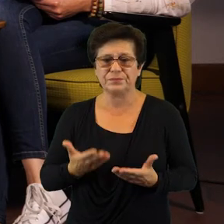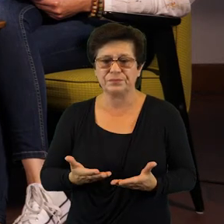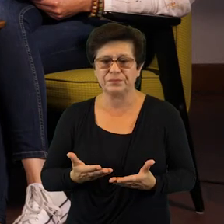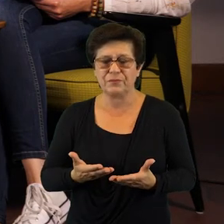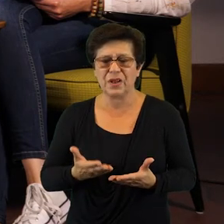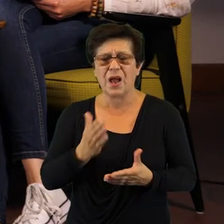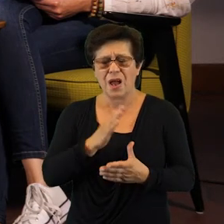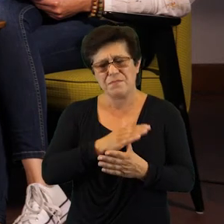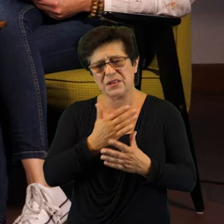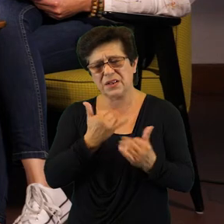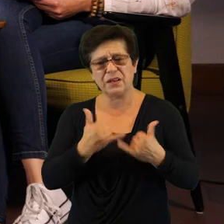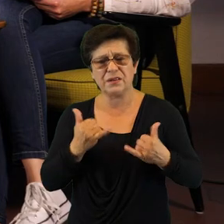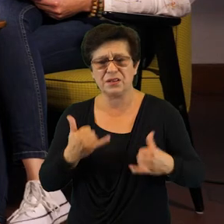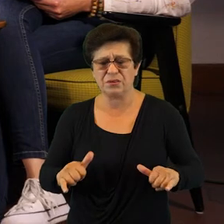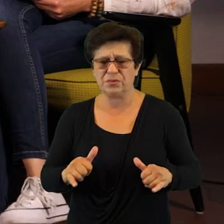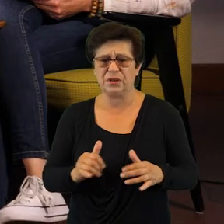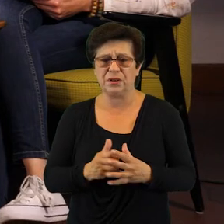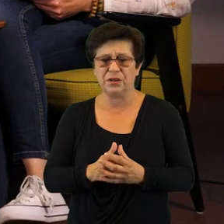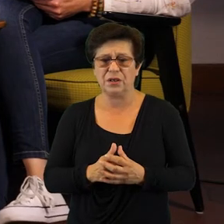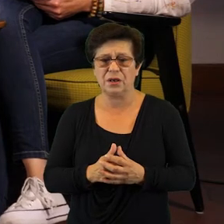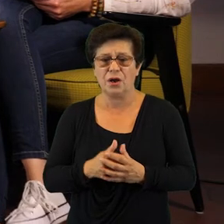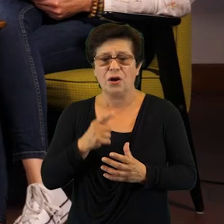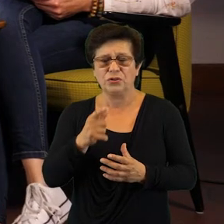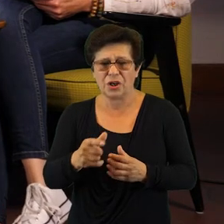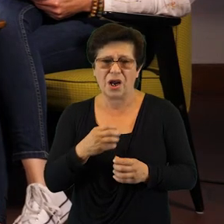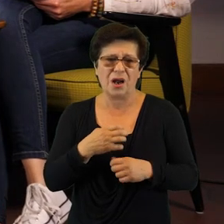między innymi właśnie tego, że szerzą zabobony,